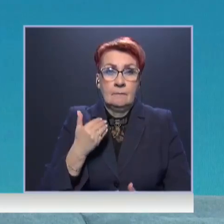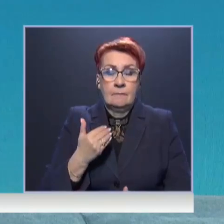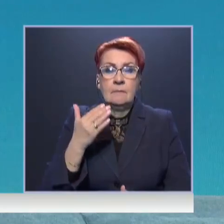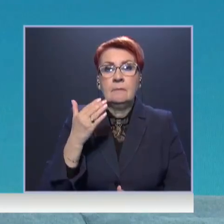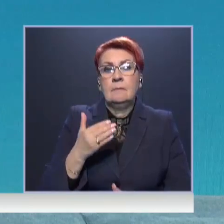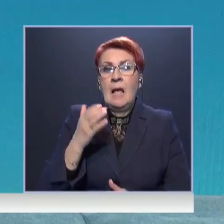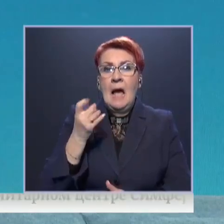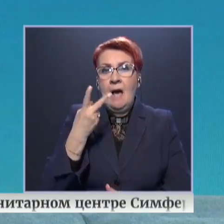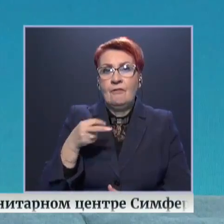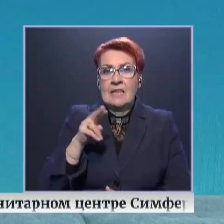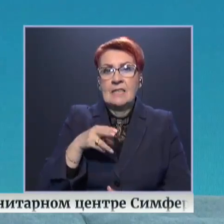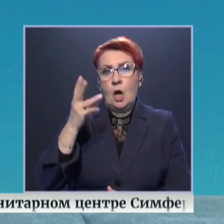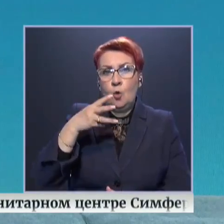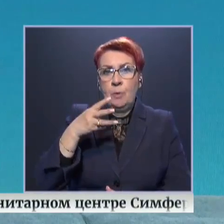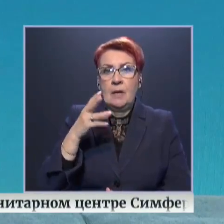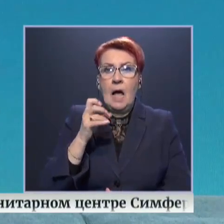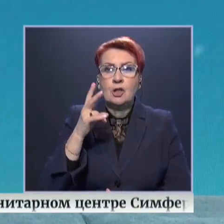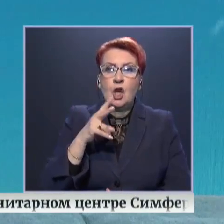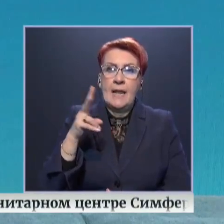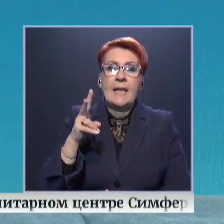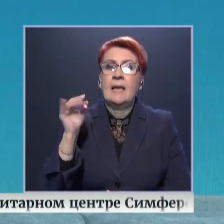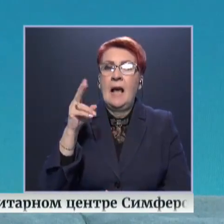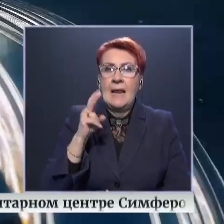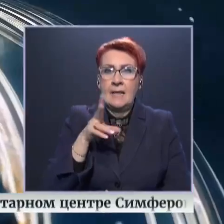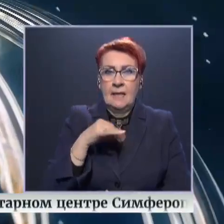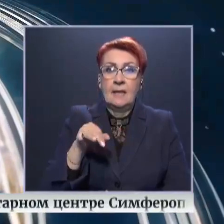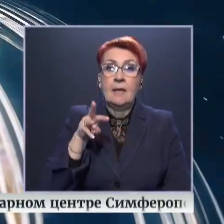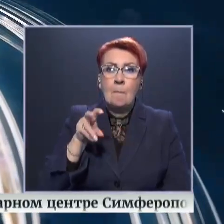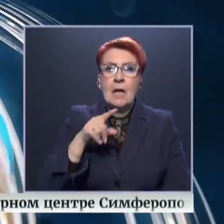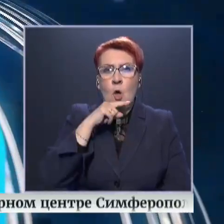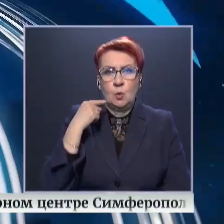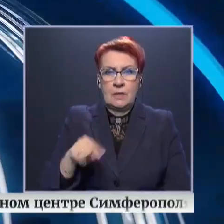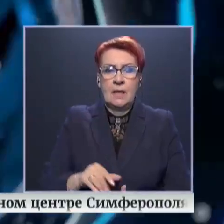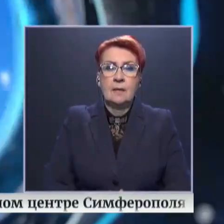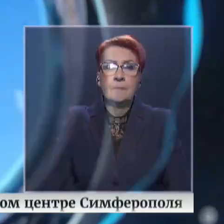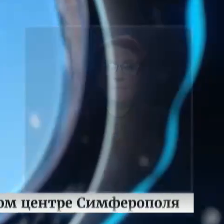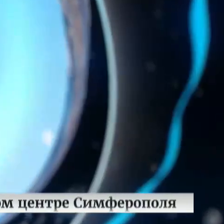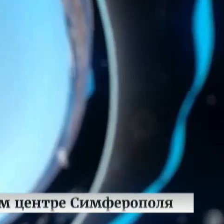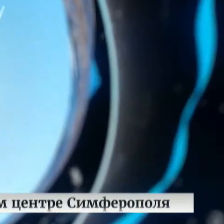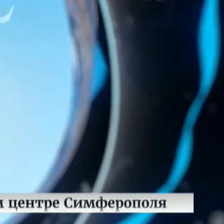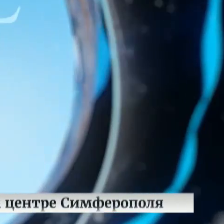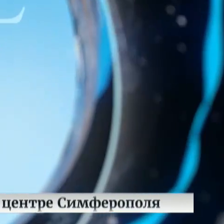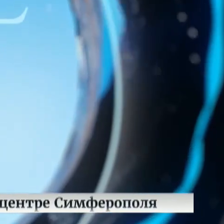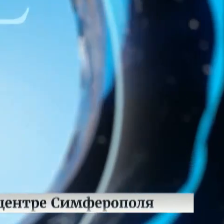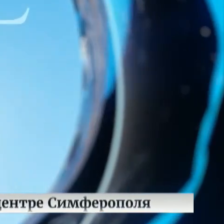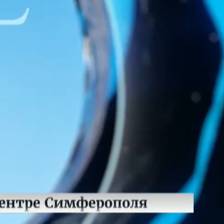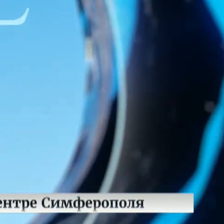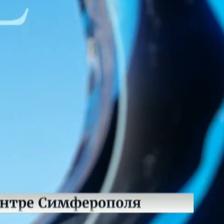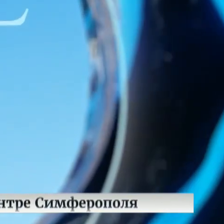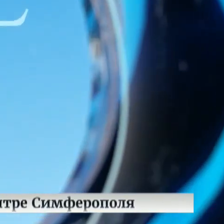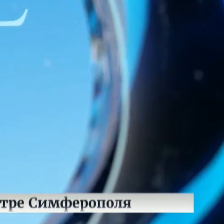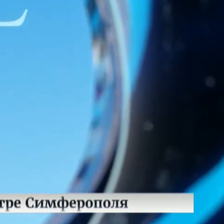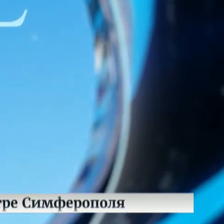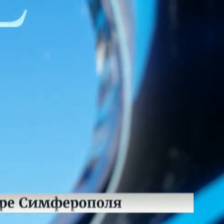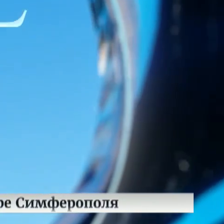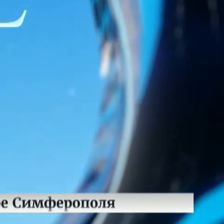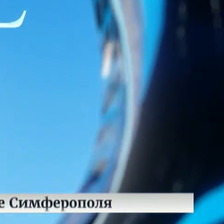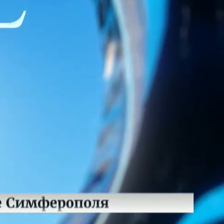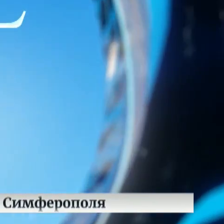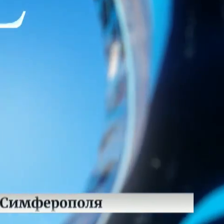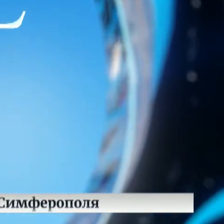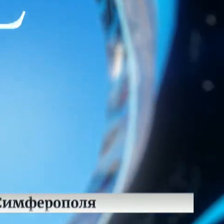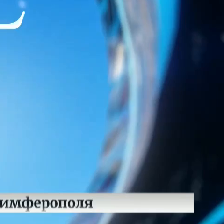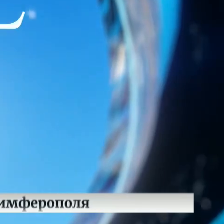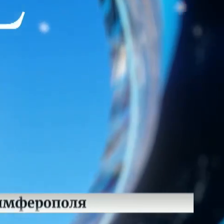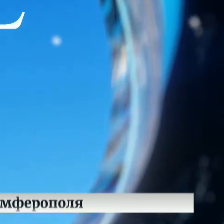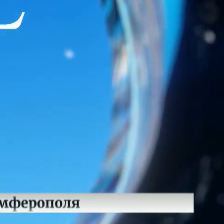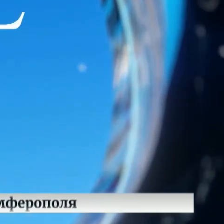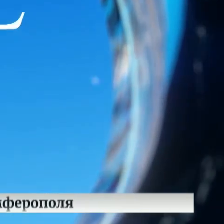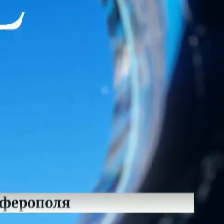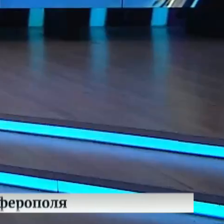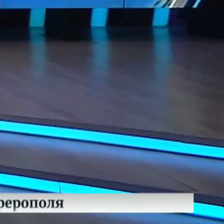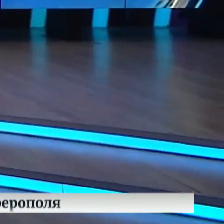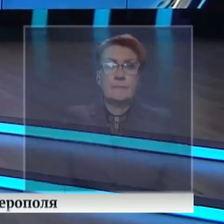рубрики Анжелики кареткиной Мы русские [музыка] Мы русские